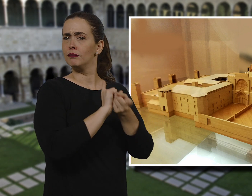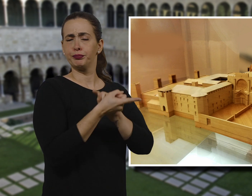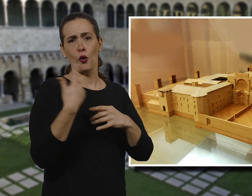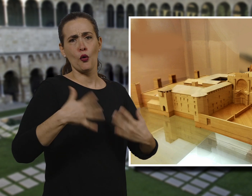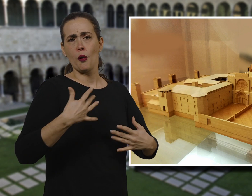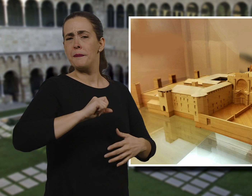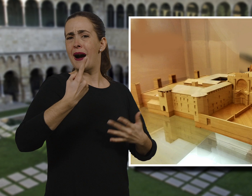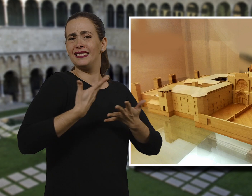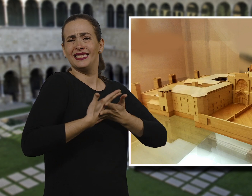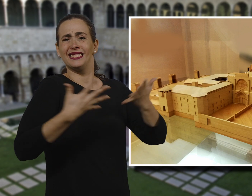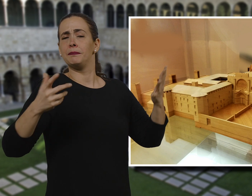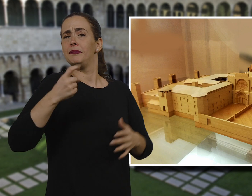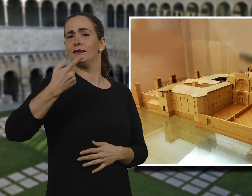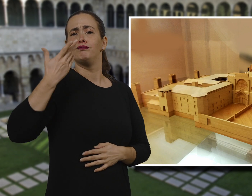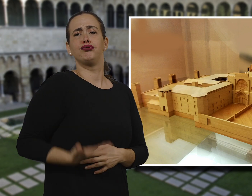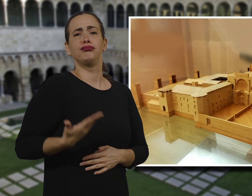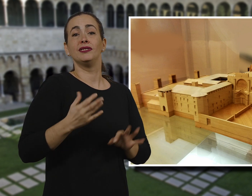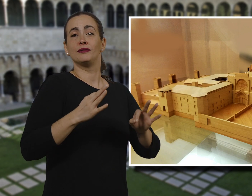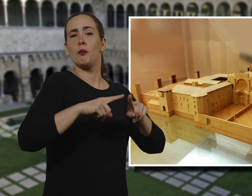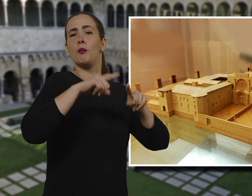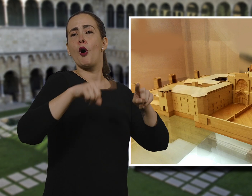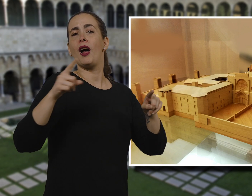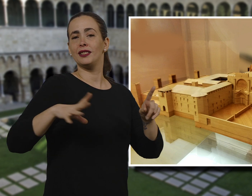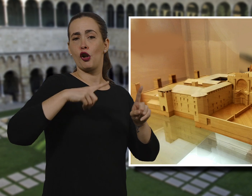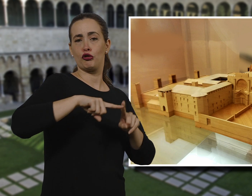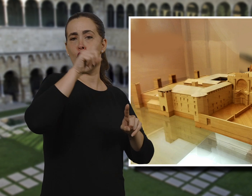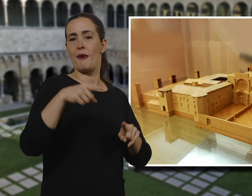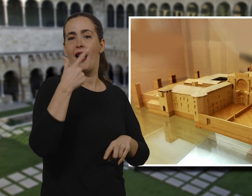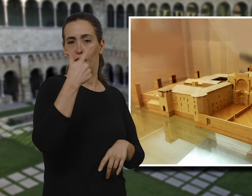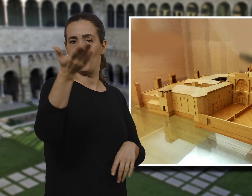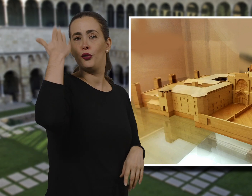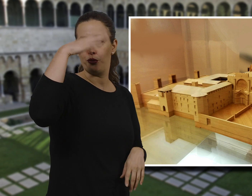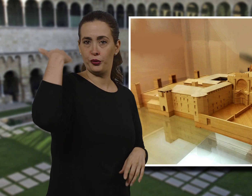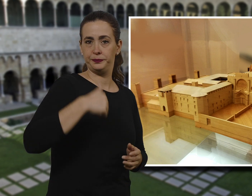És la modificació més important de l’antic monestir romànic.